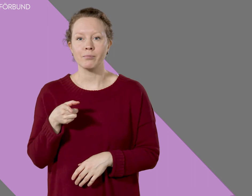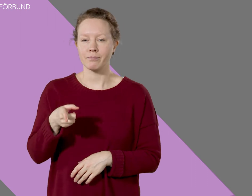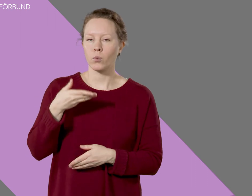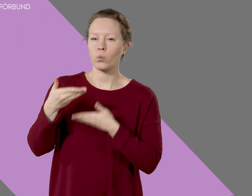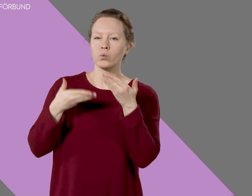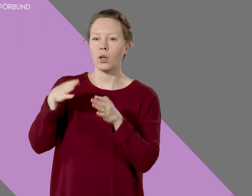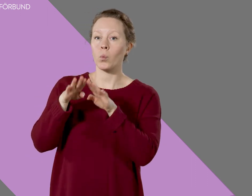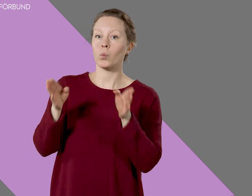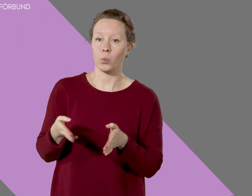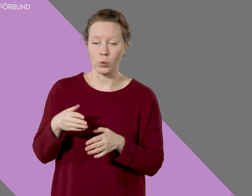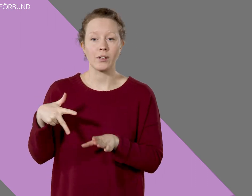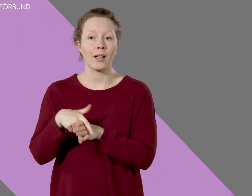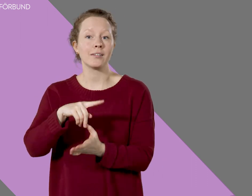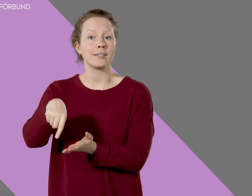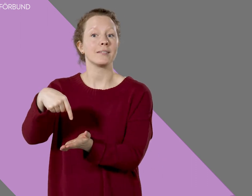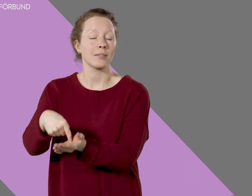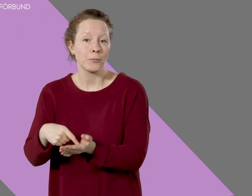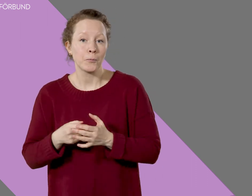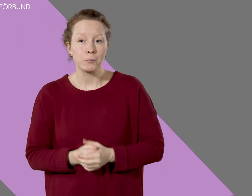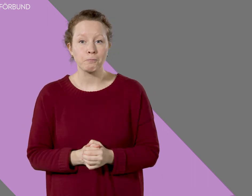Filmvisningarna är i konserthuset i Lahtis centrum.